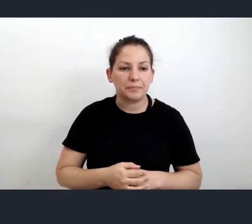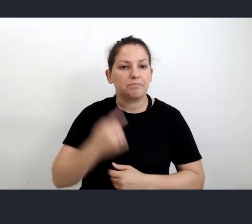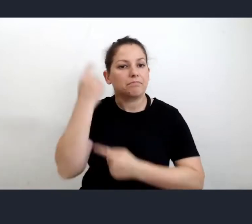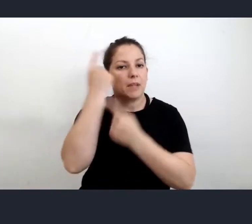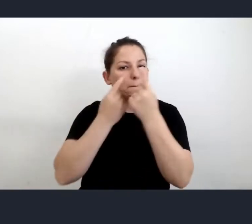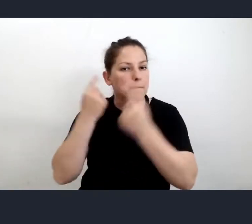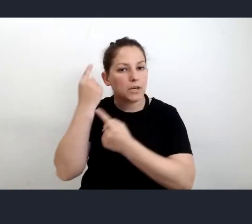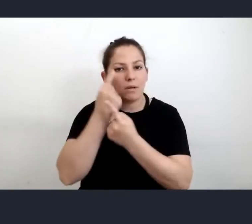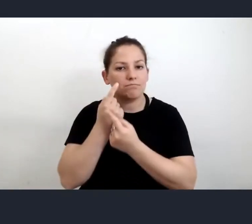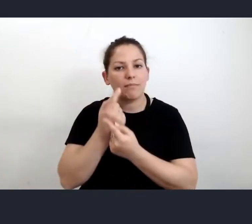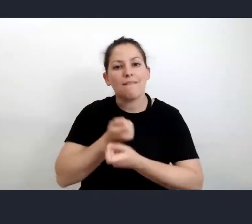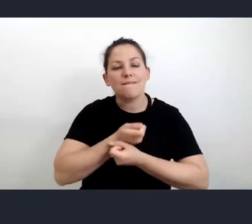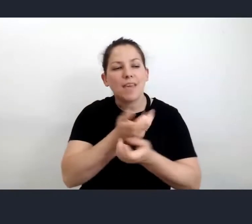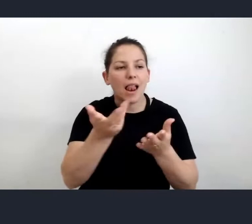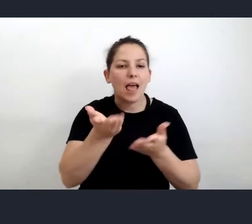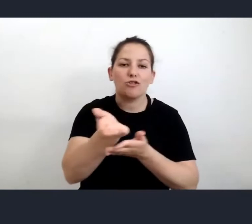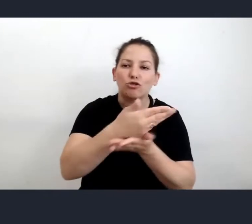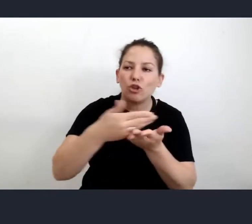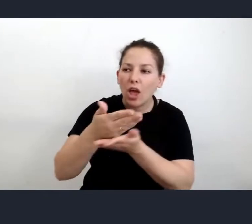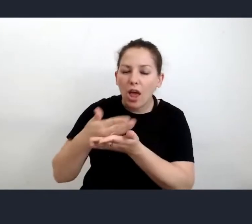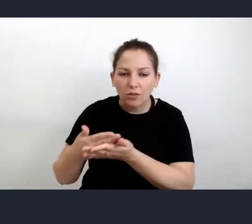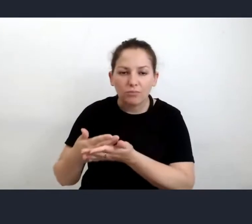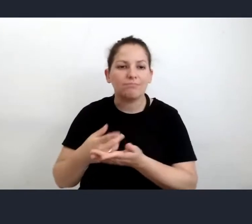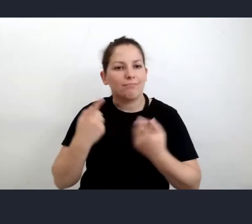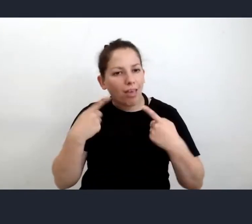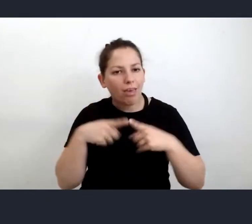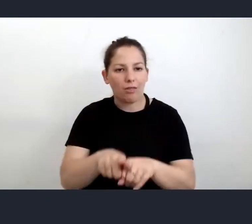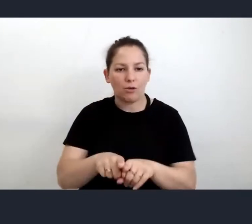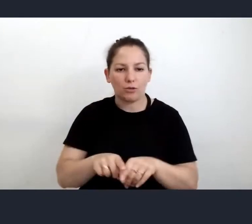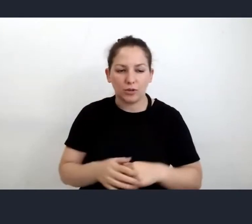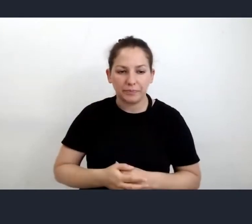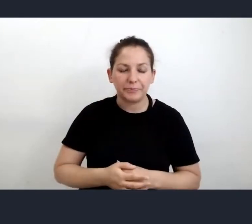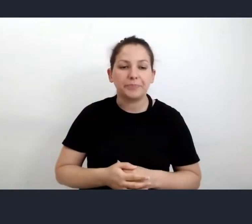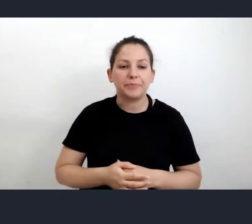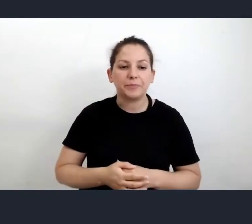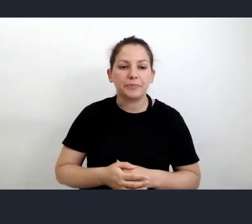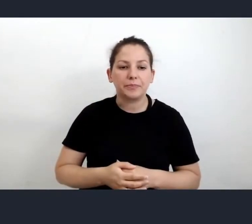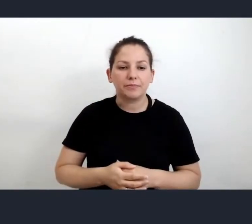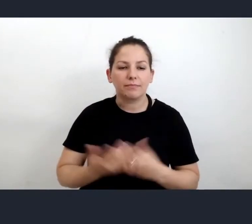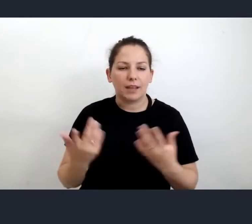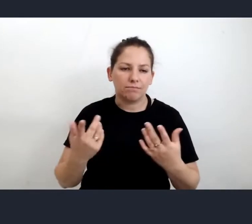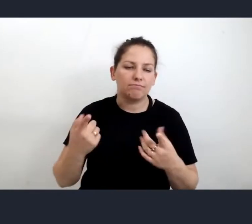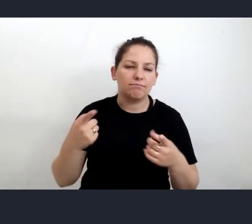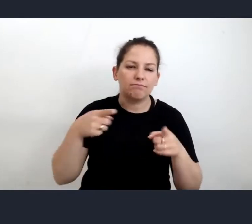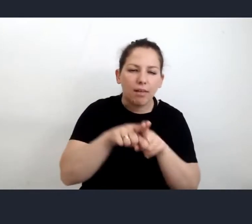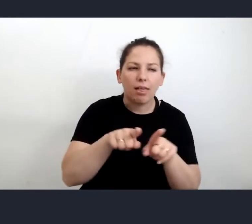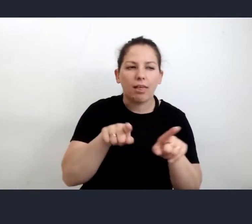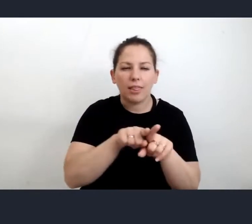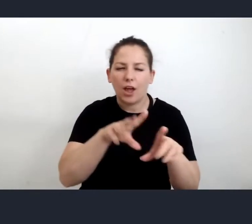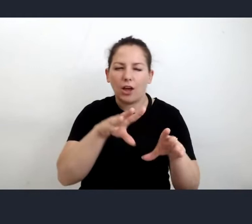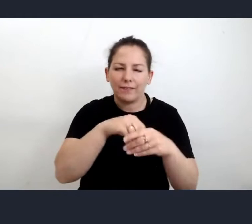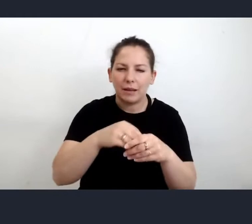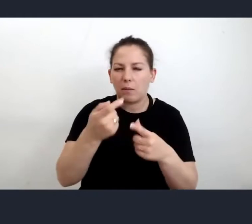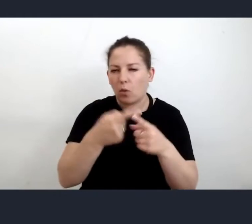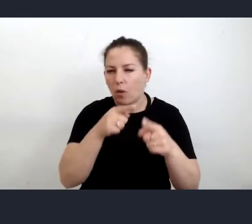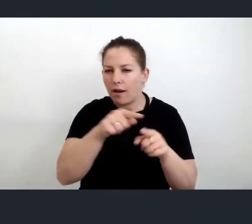w wielu dziedzinach o rozwoju równocześnie, bo przecież one się przenikają i decydują tak naprawdę o kształcie miasta,